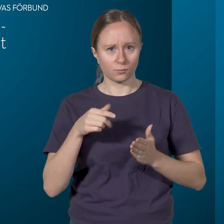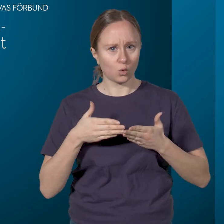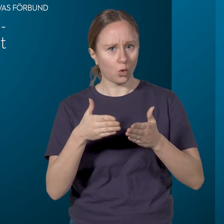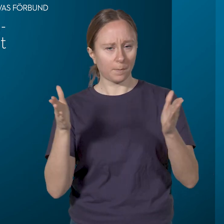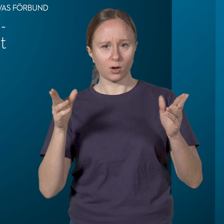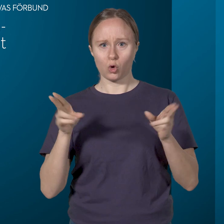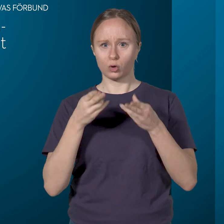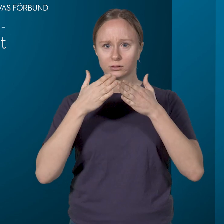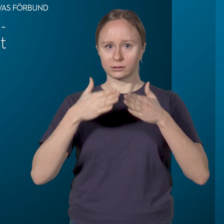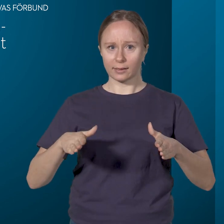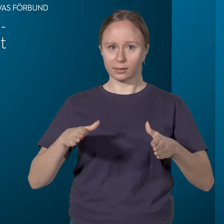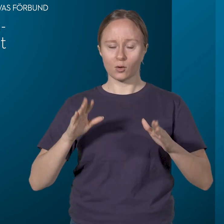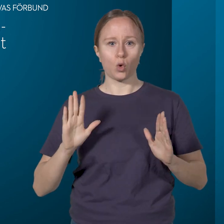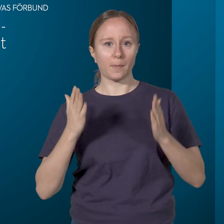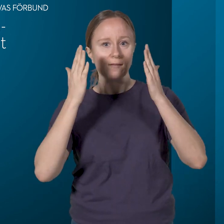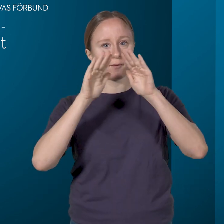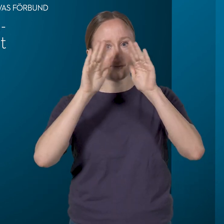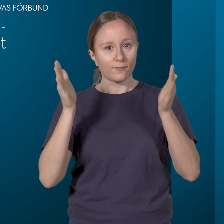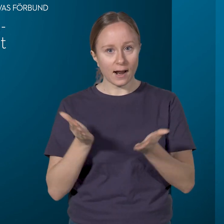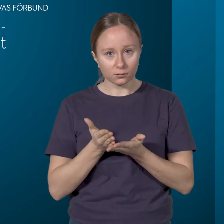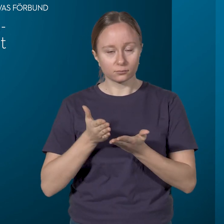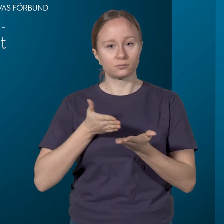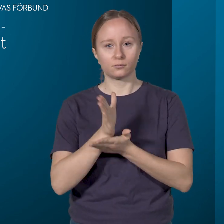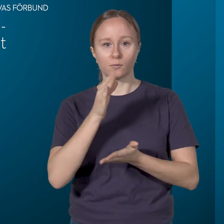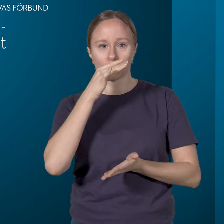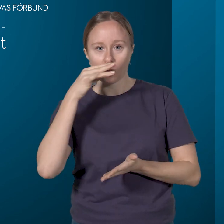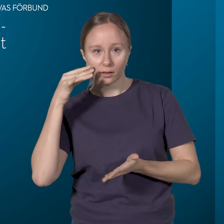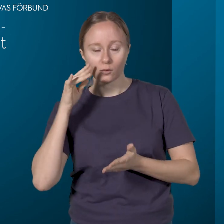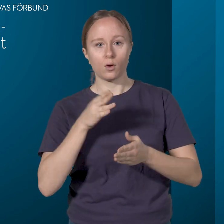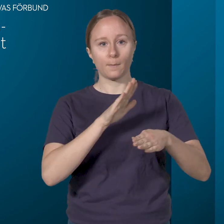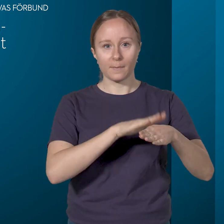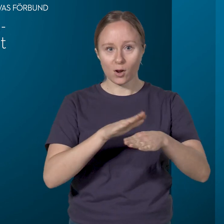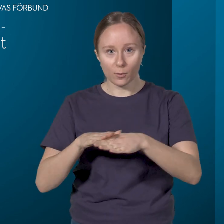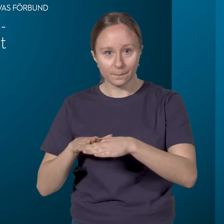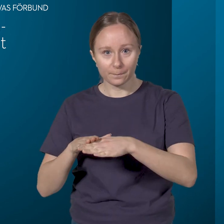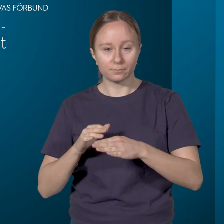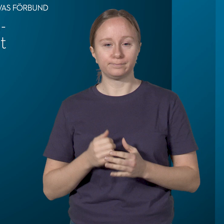som öppnade upp ett nytt sätt att uppleva världen genom doft och beröring.